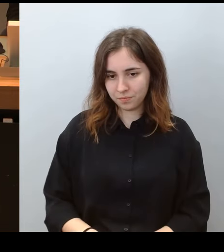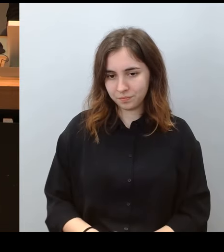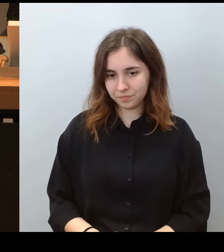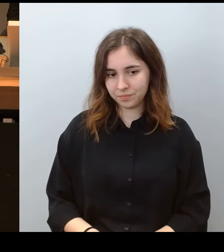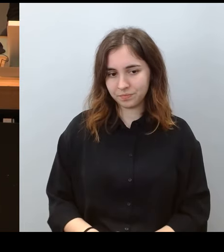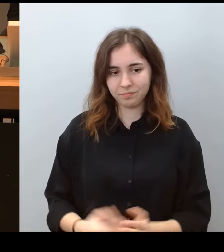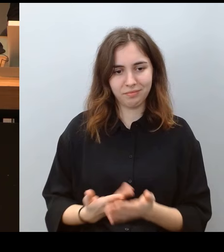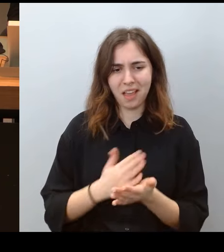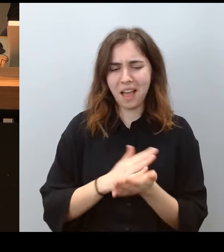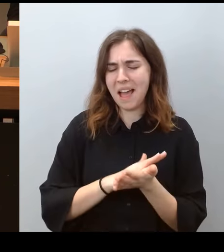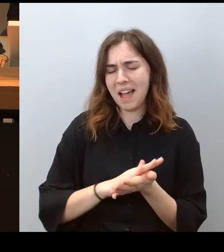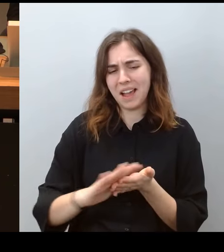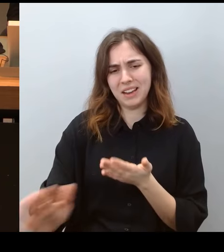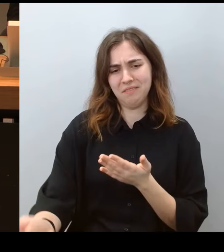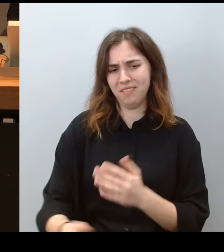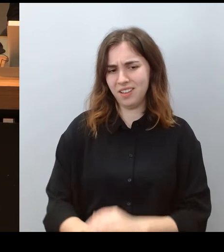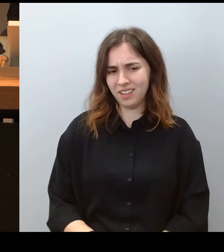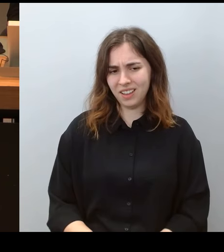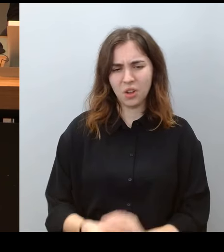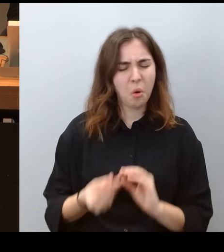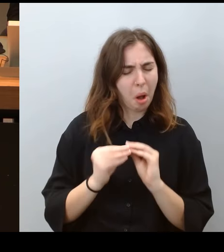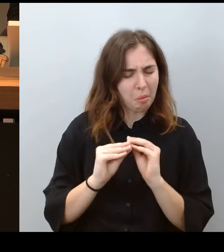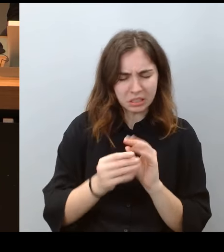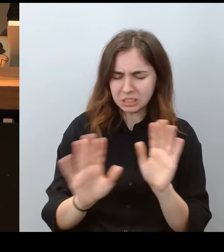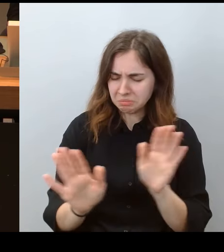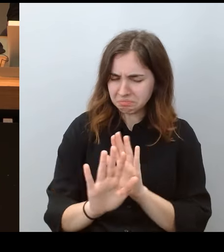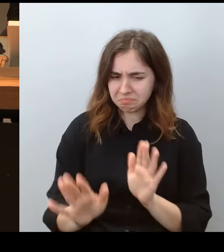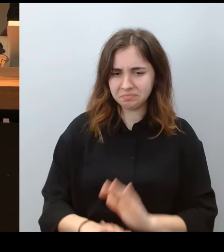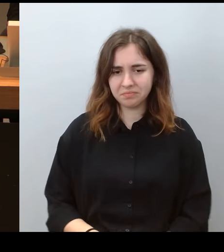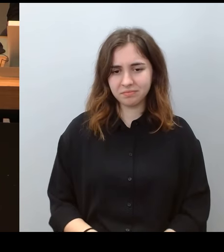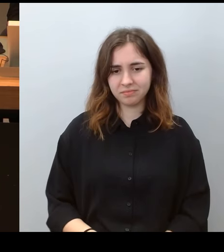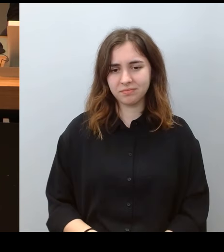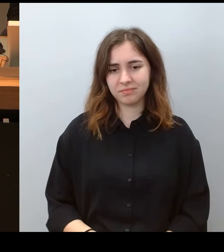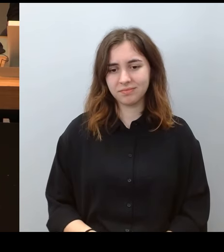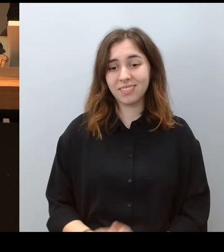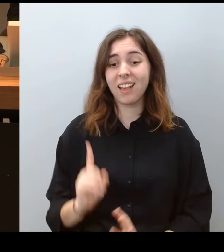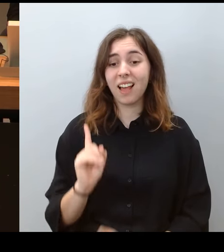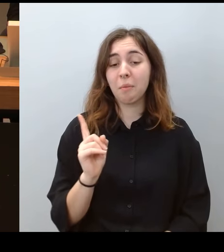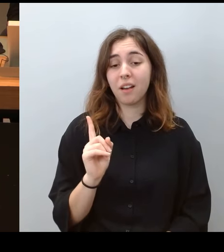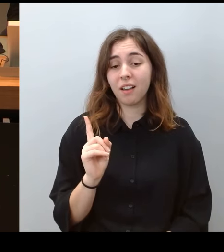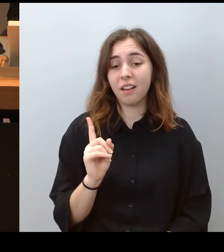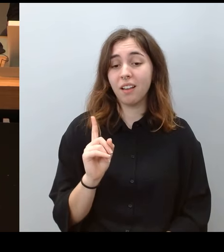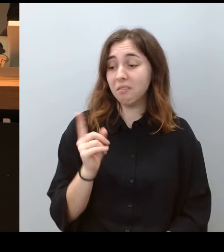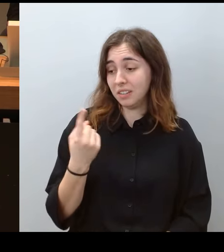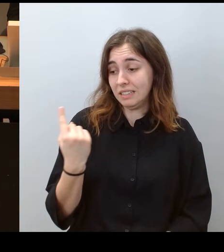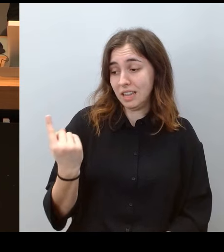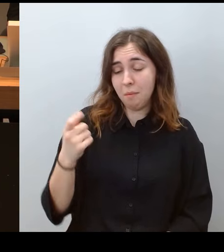unkompliziert und durch das Bürgeramtspersonal am Infotresen zu bewältigen.